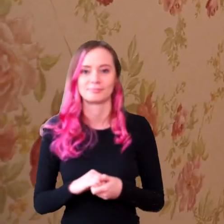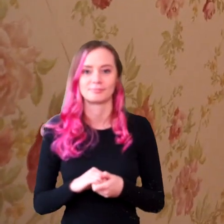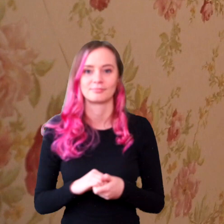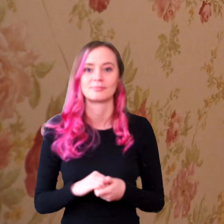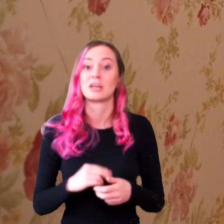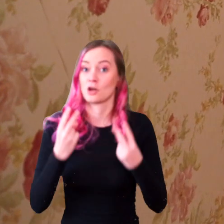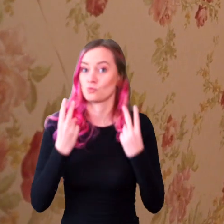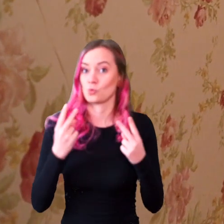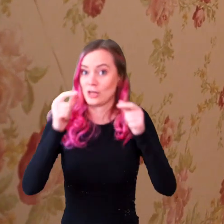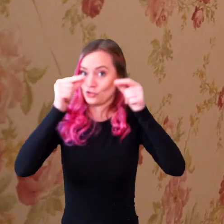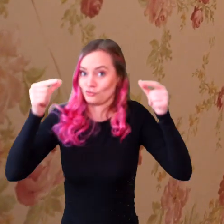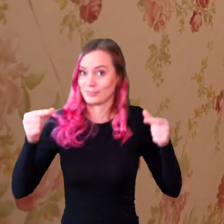Velmi důležité!